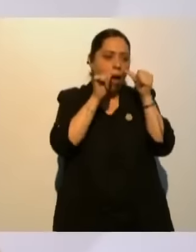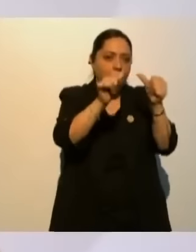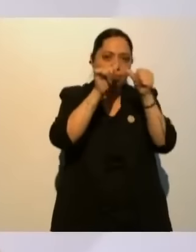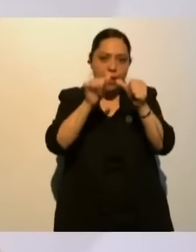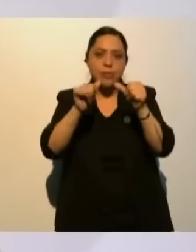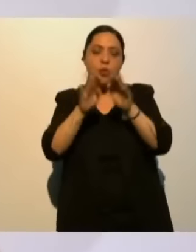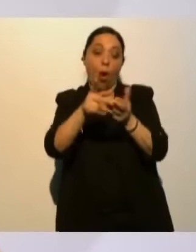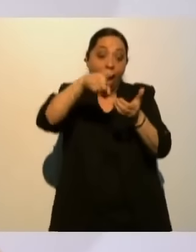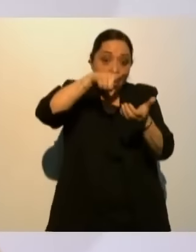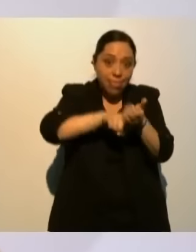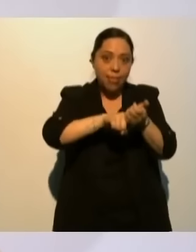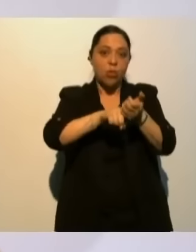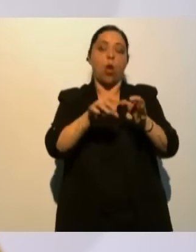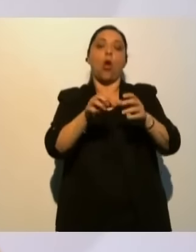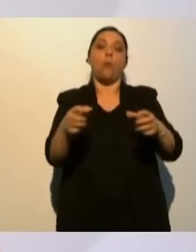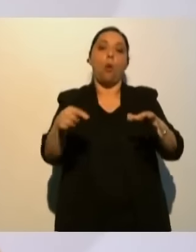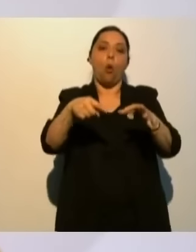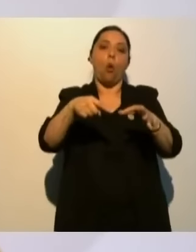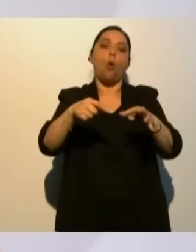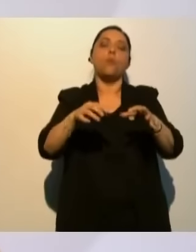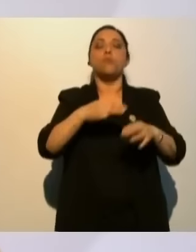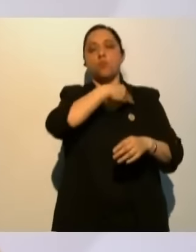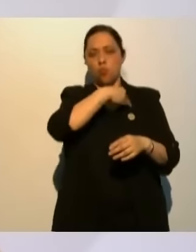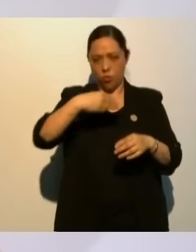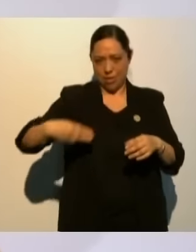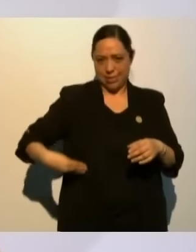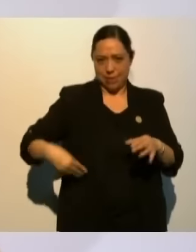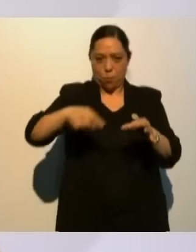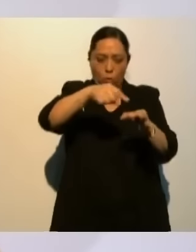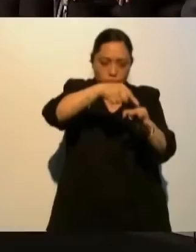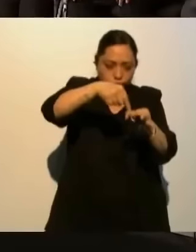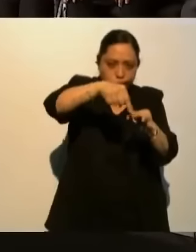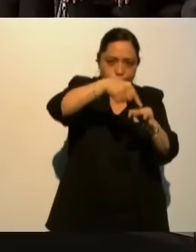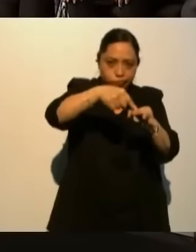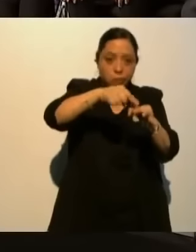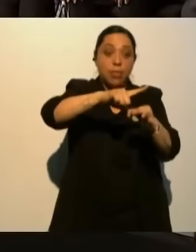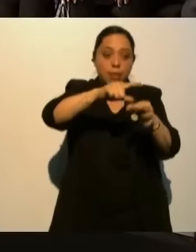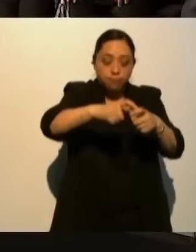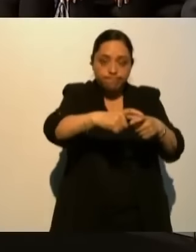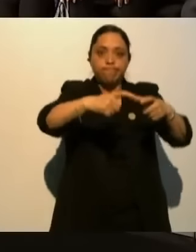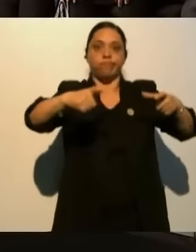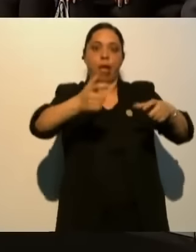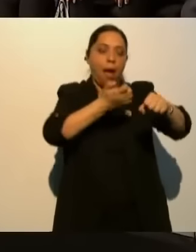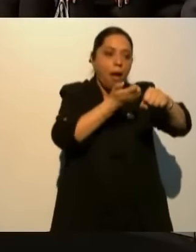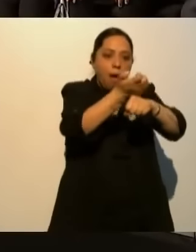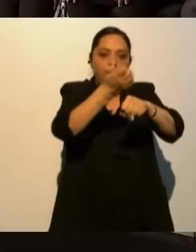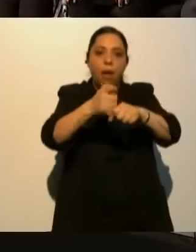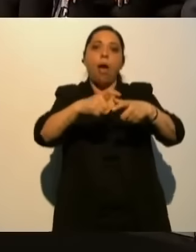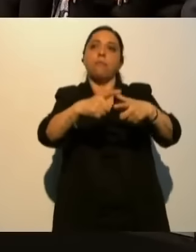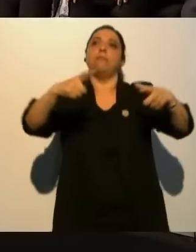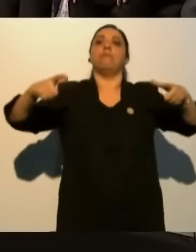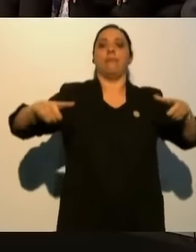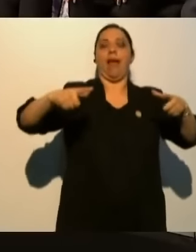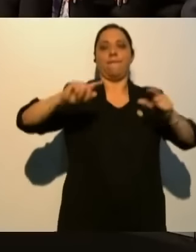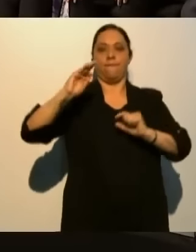hasta el gabinete Federal de seguridad pero en particular en el primer punto que es la atención a